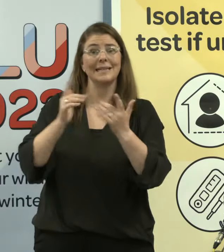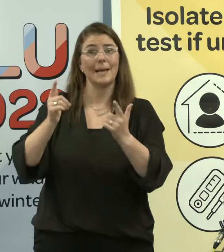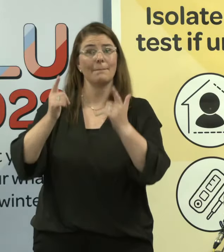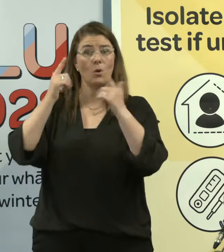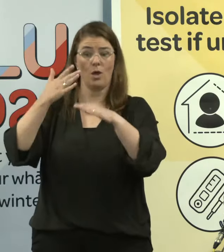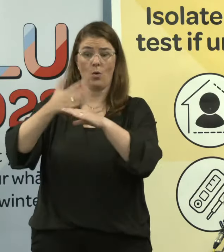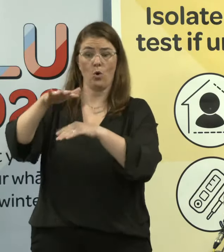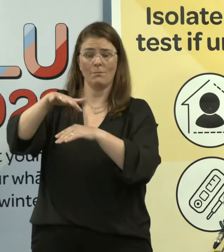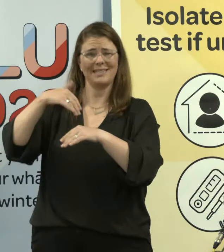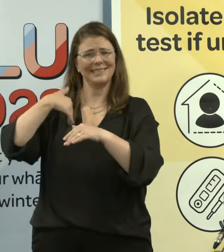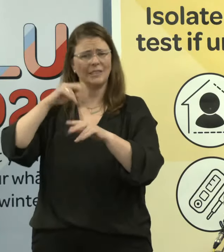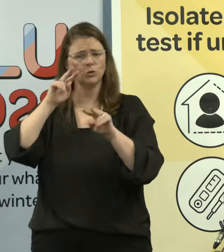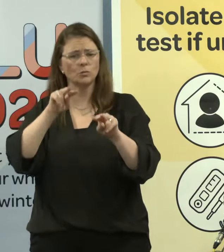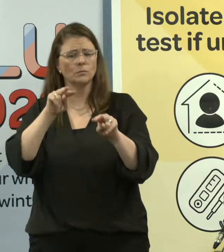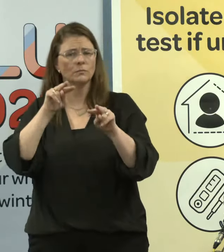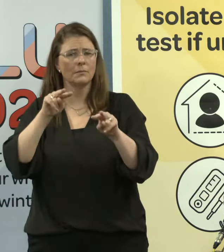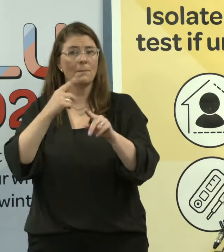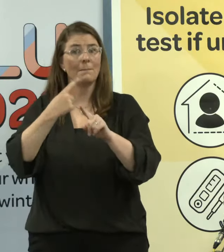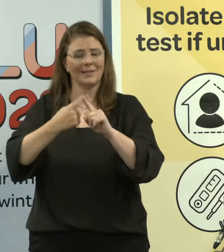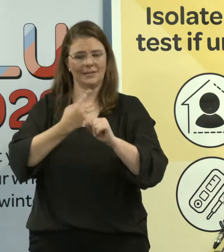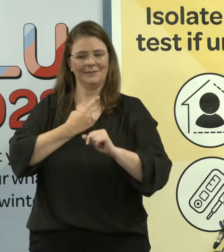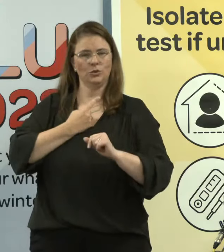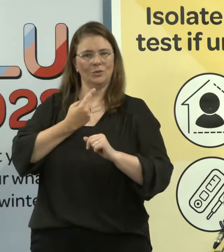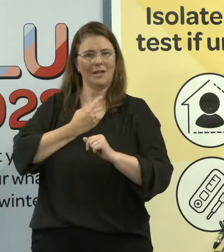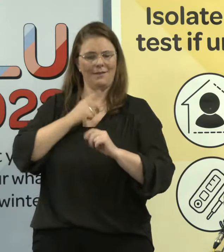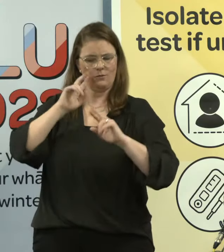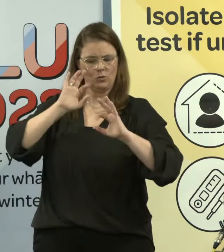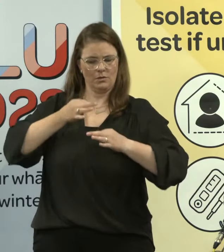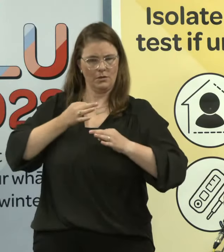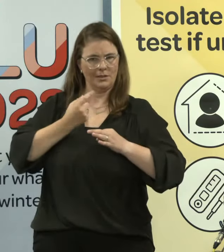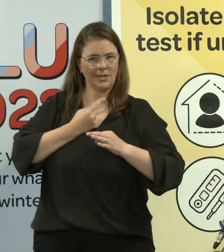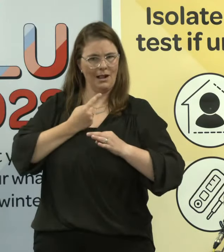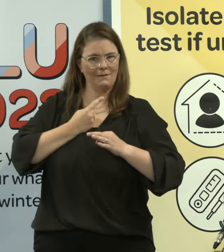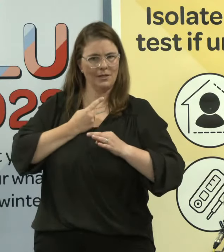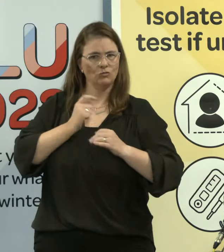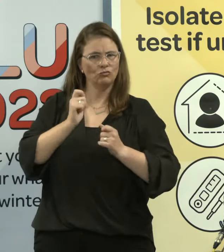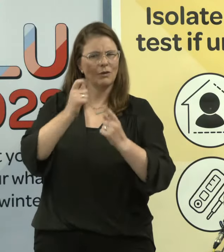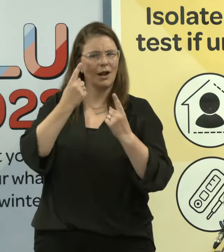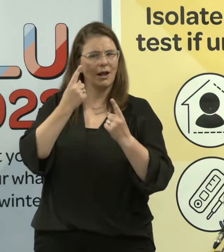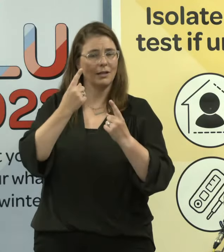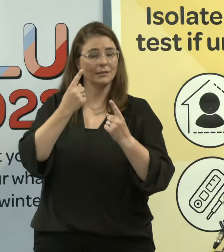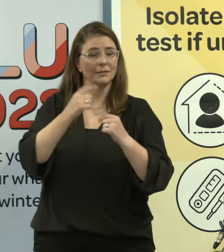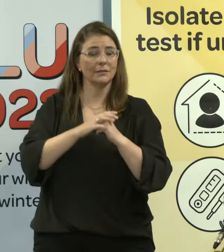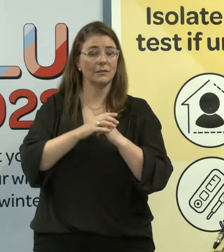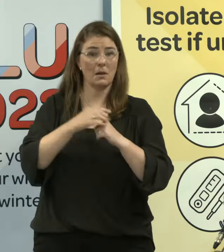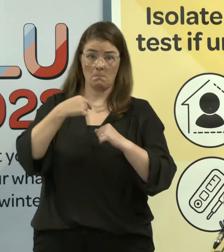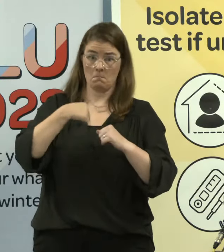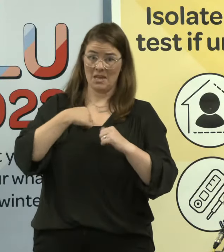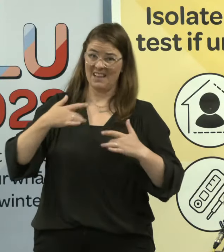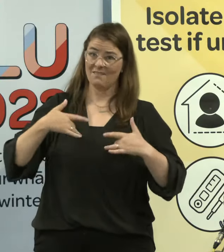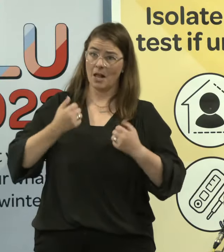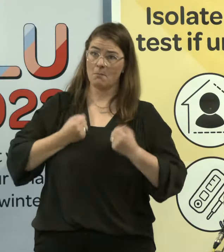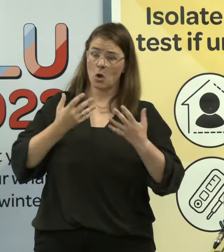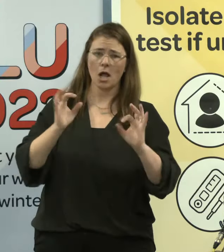putea hei tango wa? Ko te tuatahi, he mea tino tika te werawera me te mohio